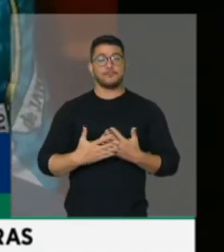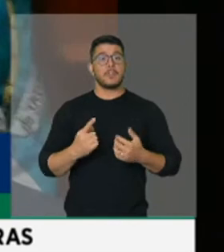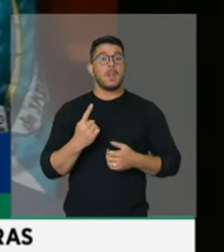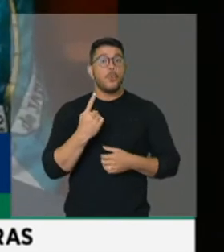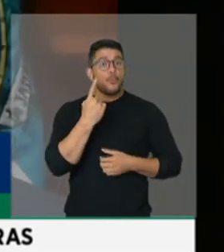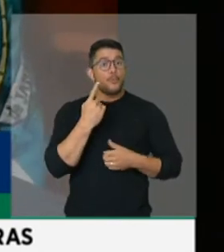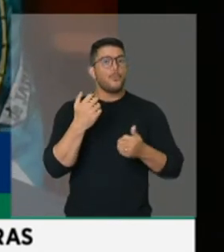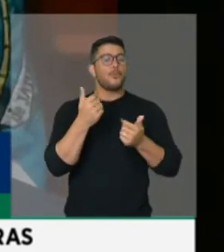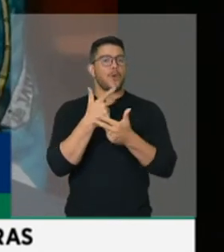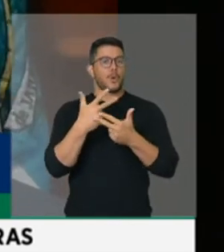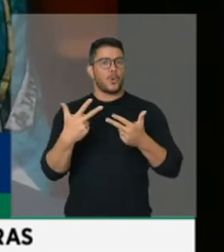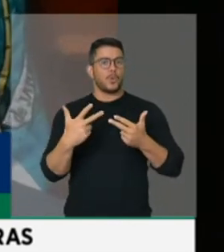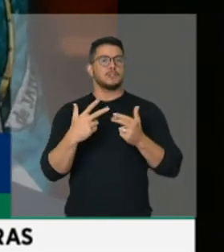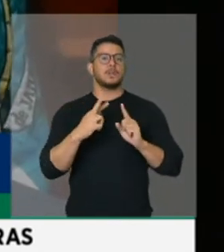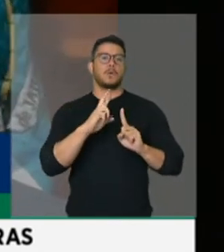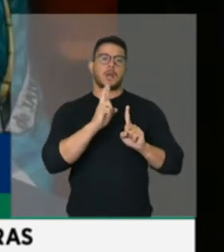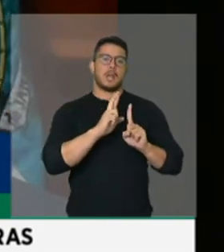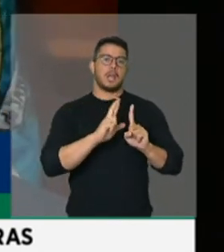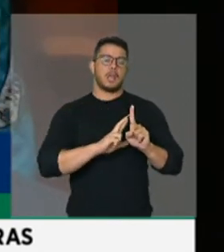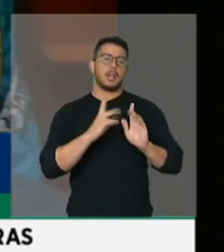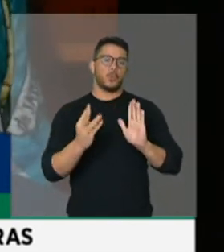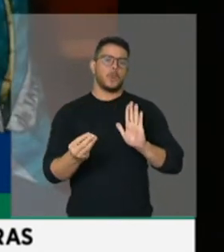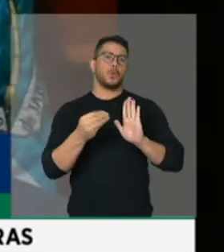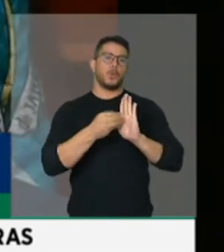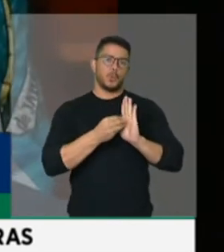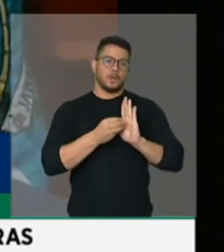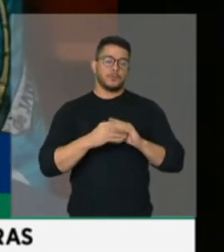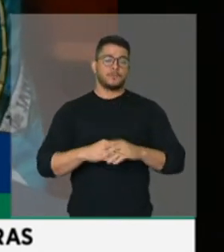ISSO É MATÉRIA ESTRANHA A ESSA MEDIDA PROVISÓRIA FANTÁSTICO EM A RELAÇÃO COM A MP. E ESSE É SÓ UM DOS